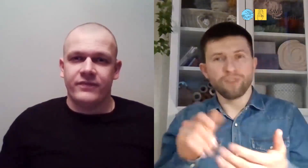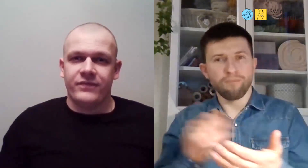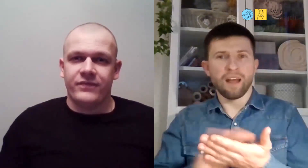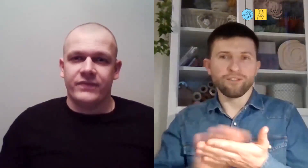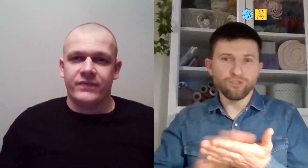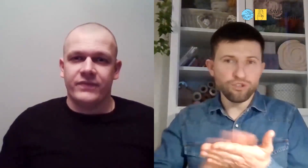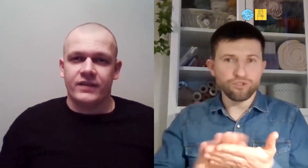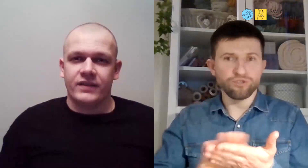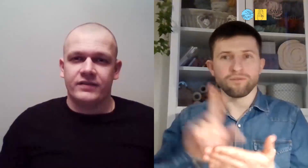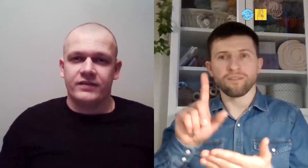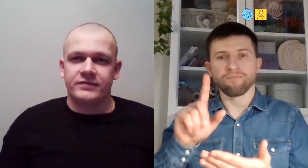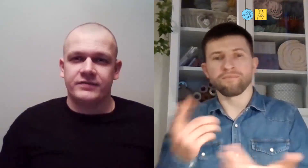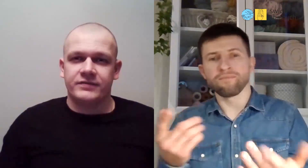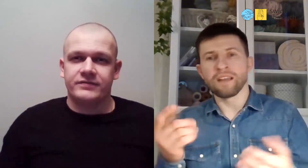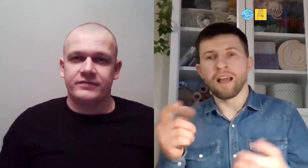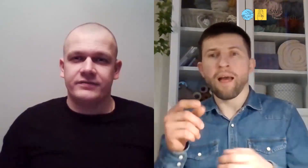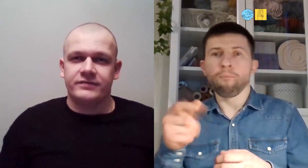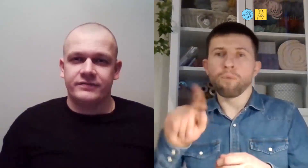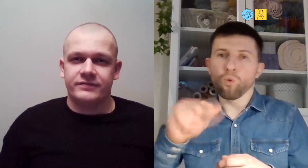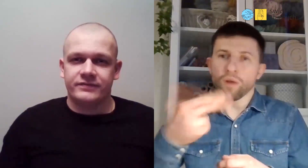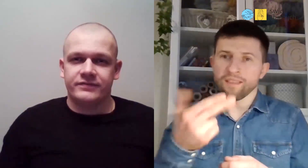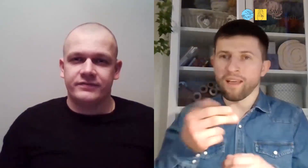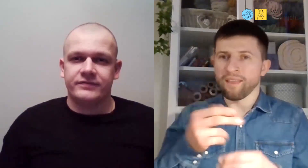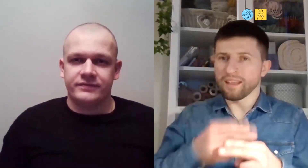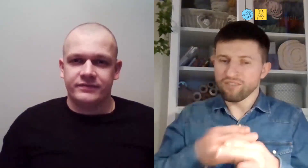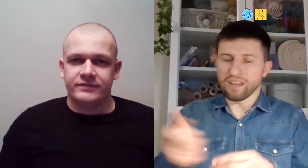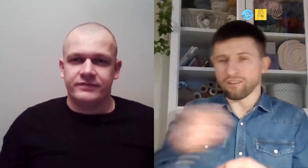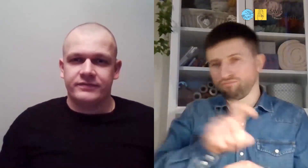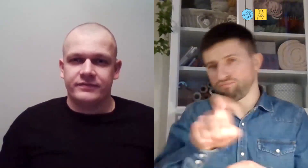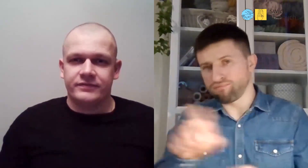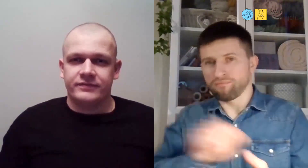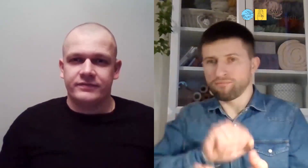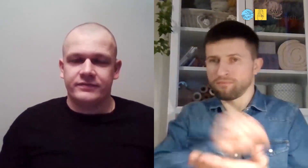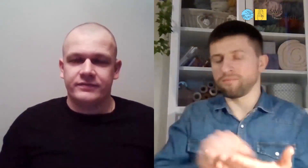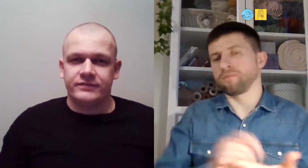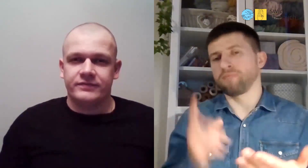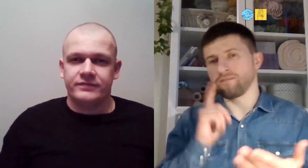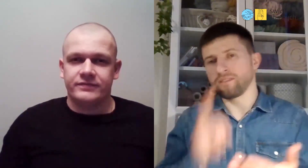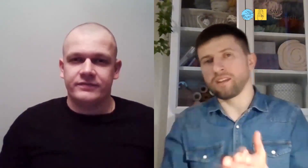trzeba czyścić dokładnie płynem dezynfekującym, prawda?